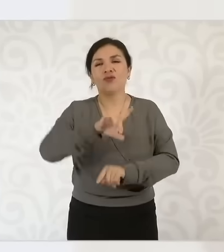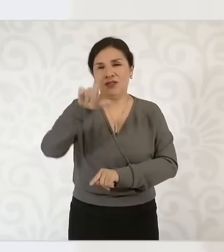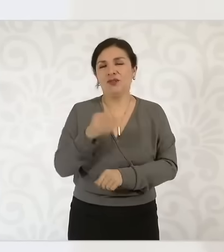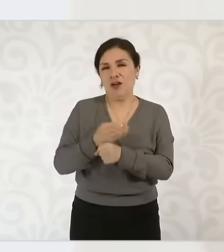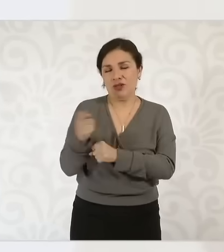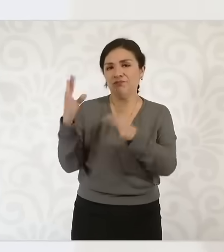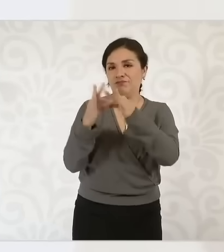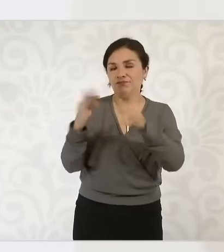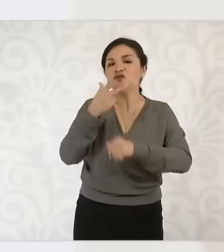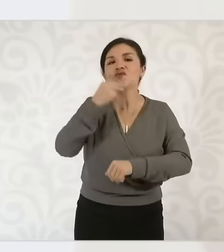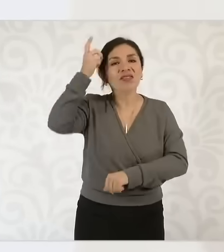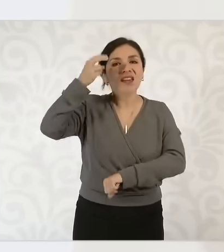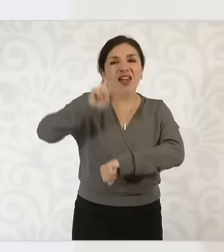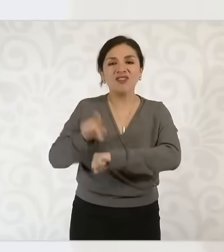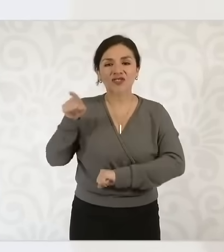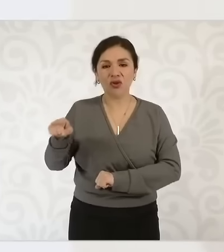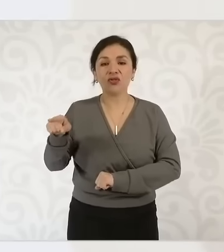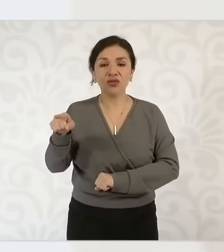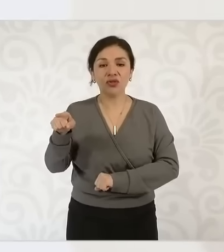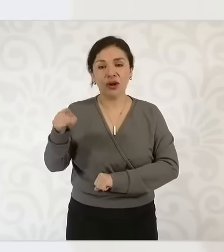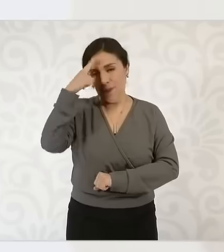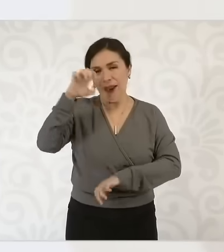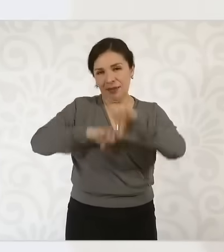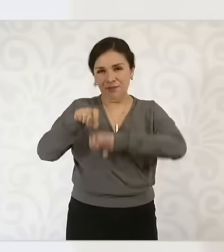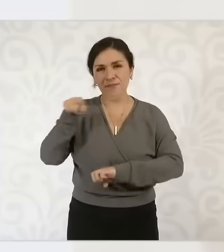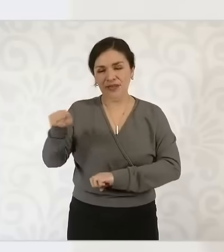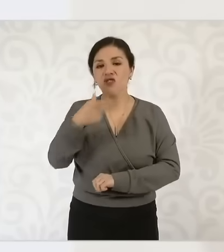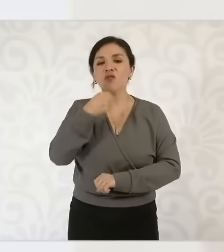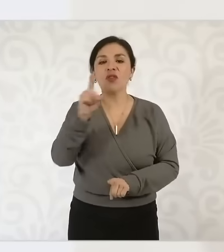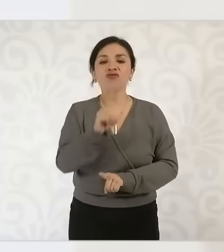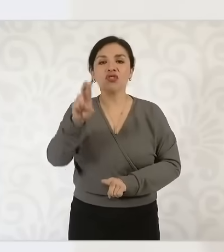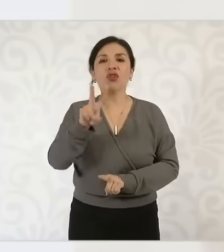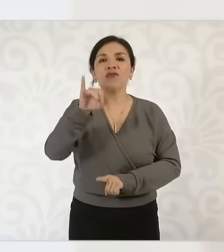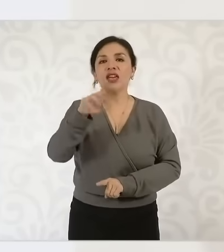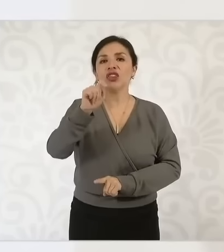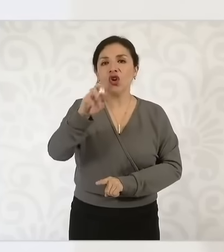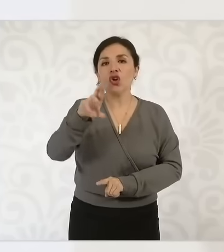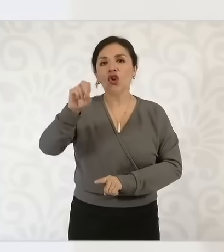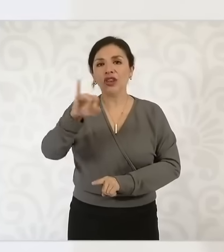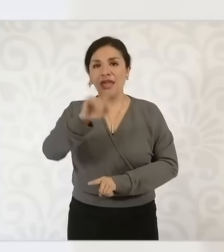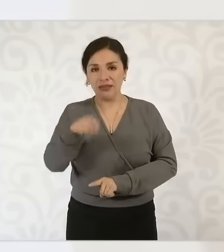planteará el director de la de la empresa, el doctor Víctor Rodríguez, a través de objetivos